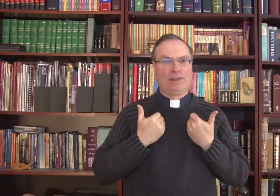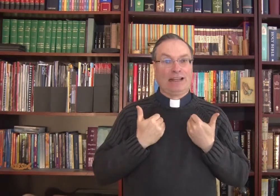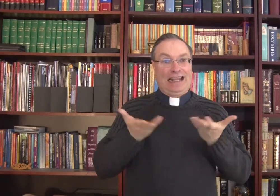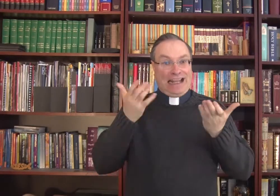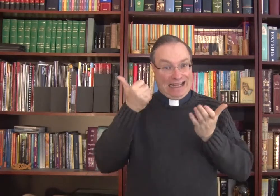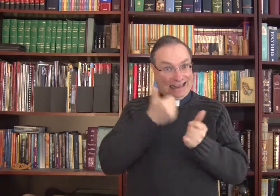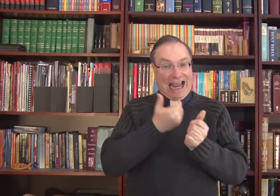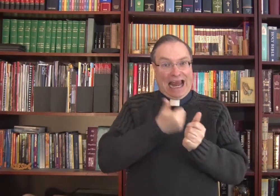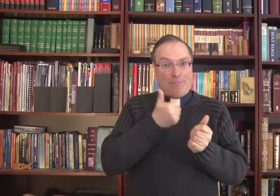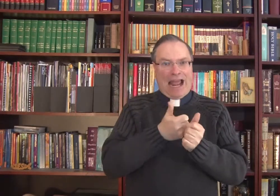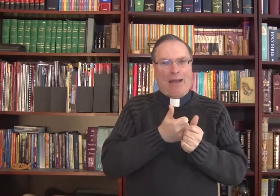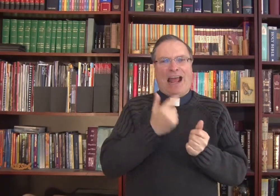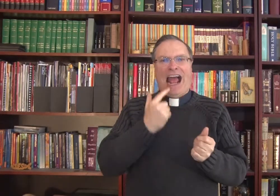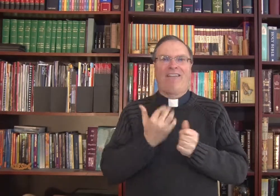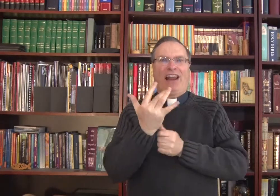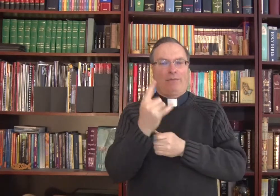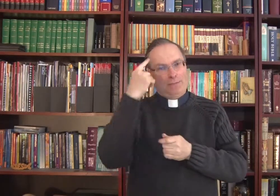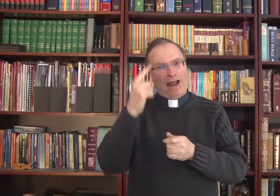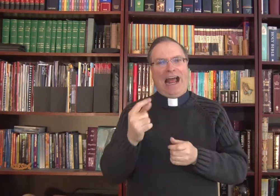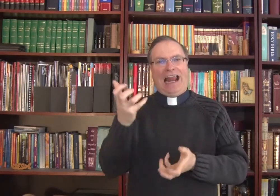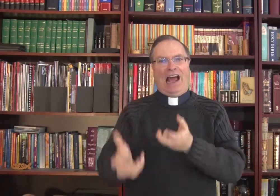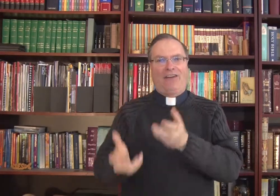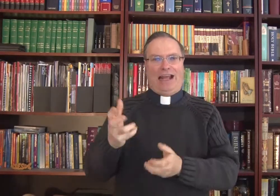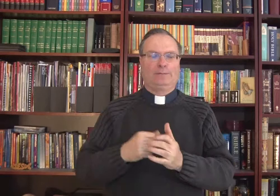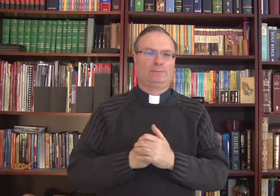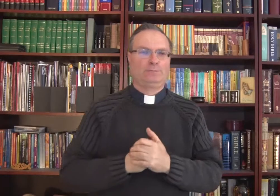étant elle-même enflammée par l'enfer.»